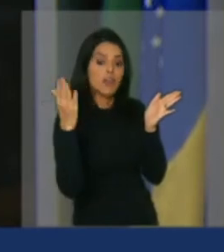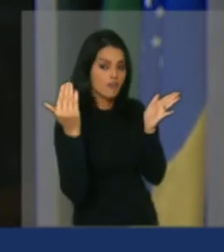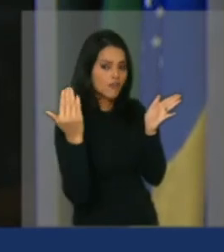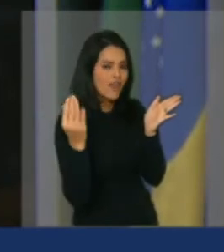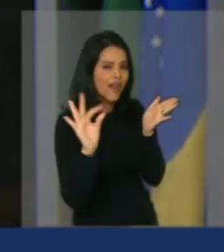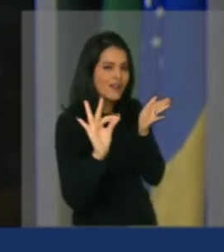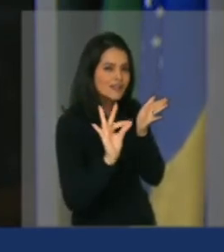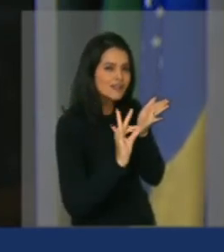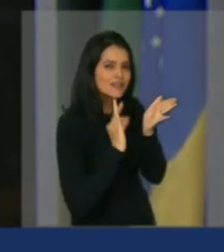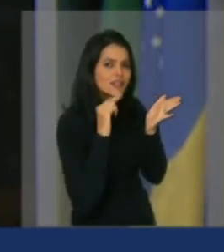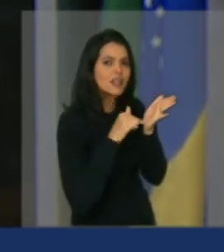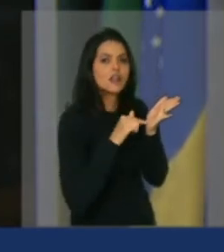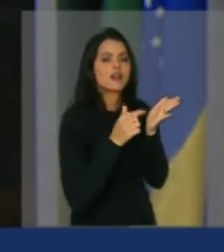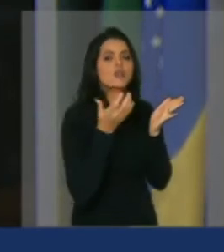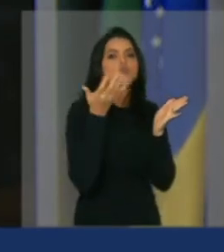PUNHO, A DESISTÊNCIA DE VINTE